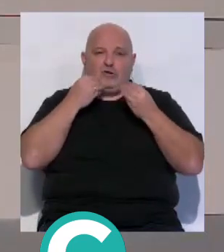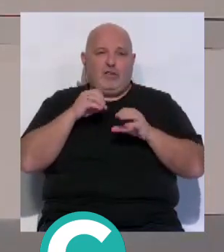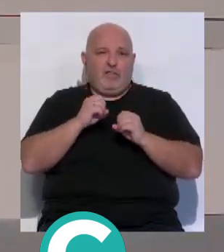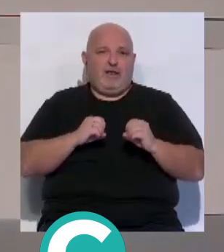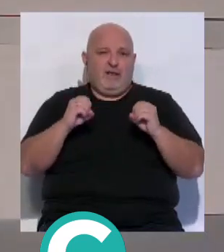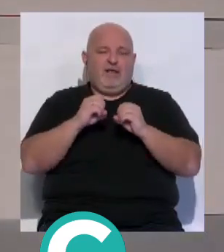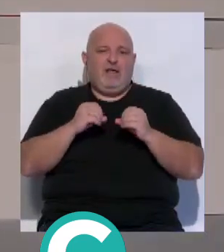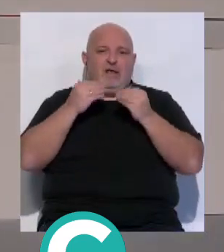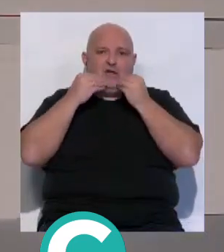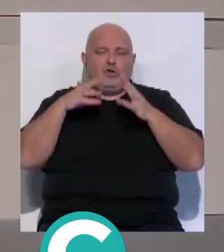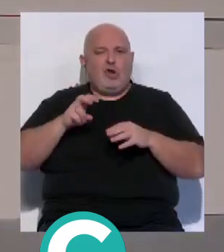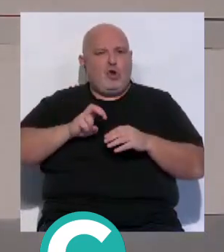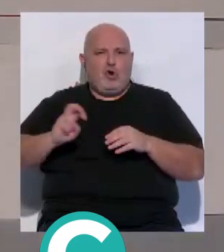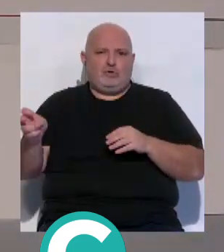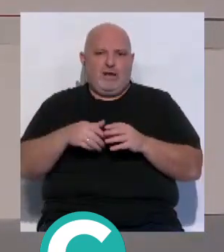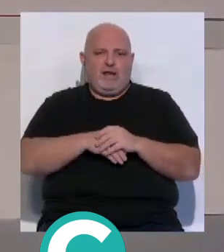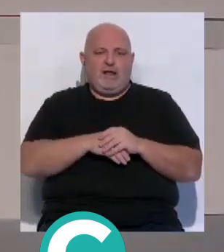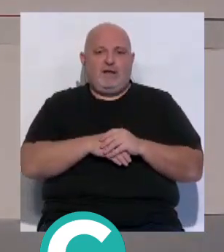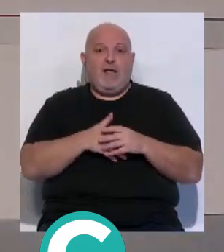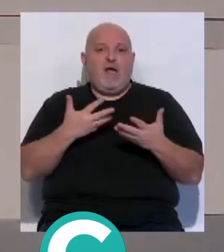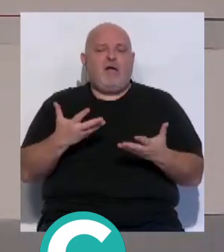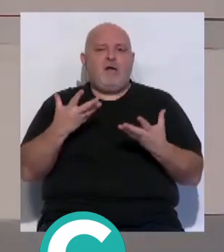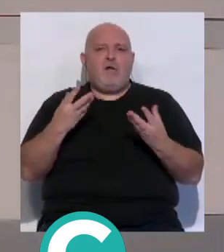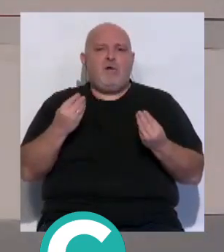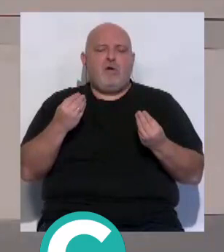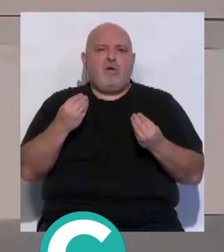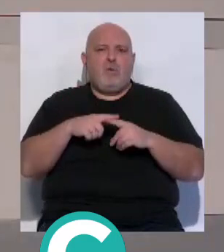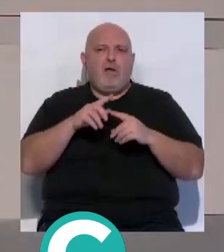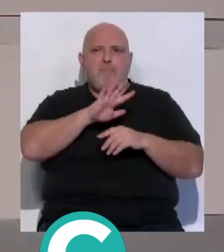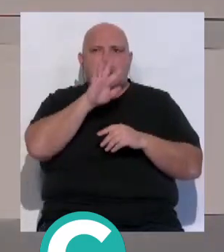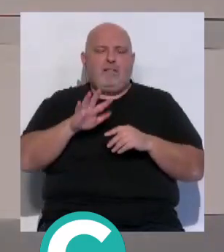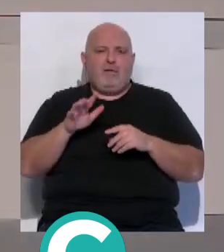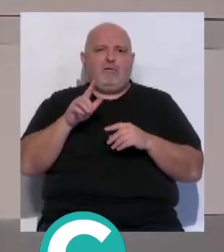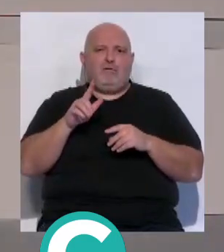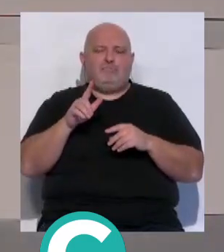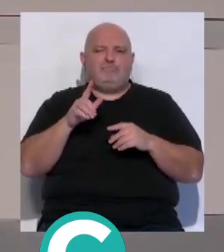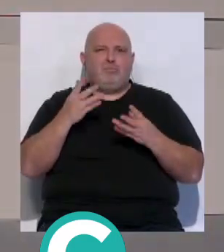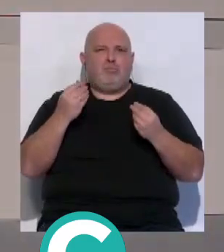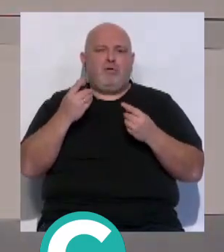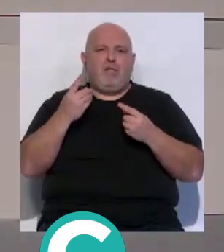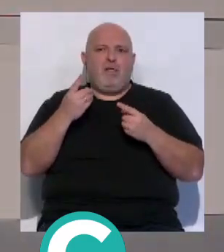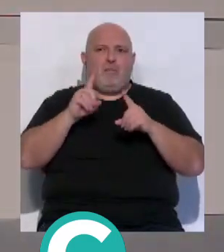la historia es otra ahora lo que hay un despecho generalizado Hay muchísimo más problema en la